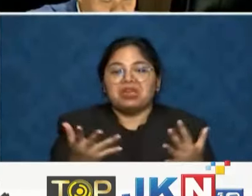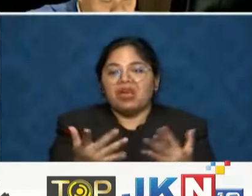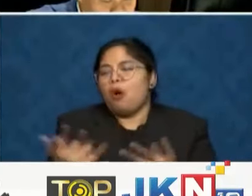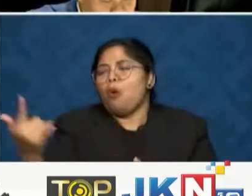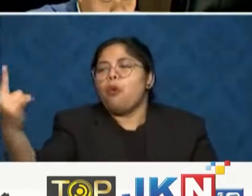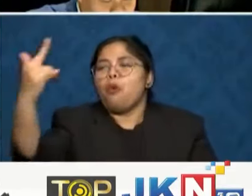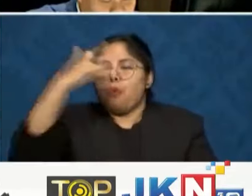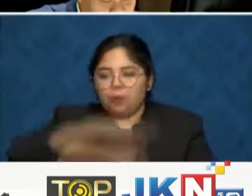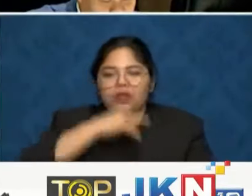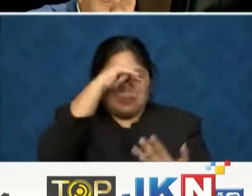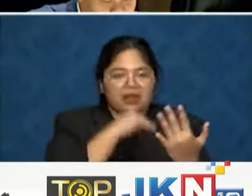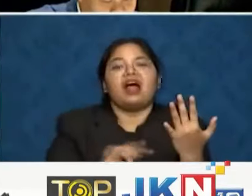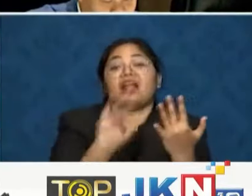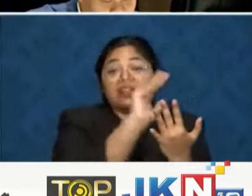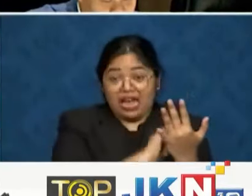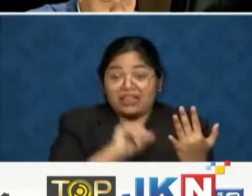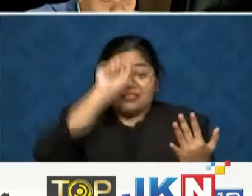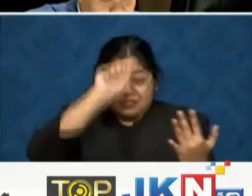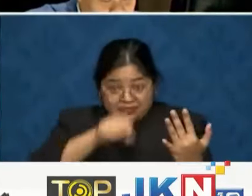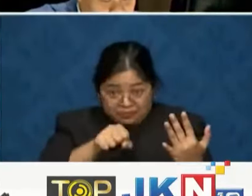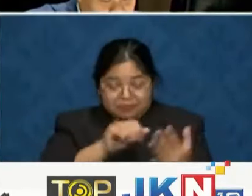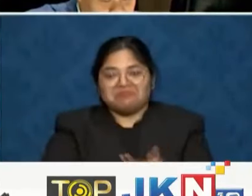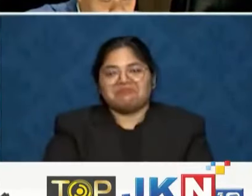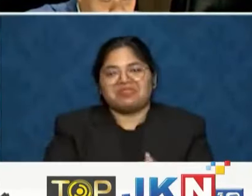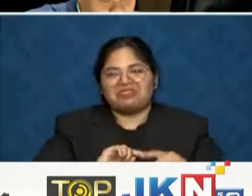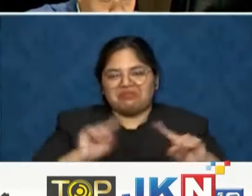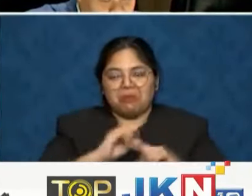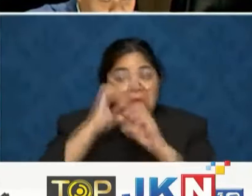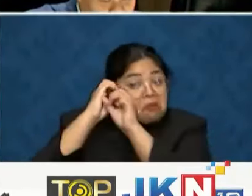จุรินทร์บอกถึงคุณเศรษฐาบอกว่าทุกวัน เนี้ยมีทั้งแค่อ้าไม่ทุกวันนี้ไม่ได้มี